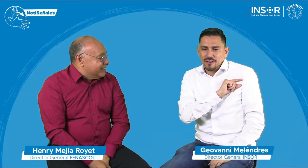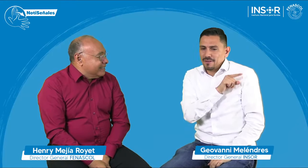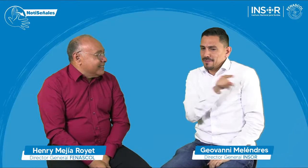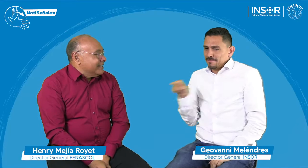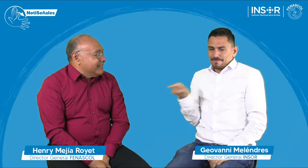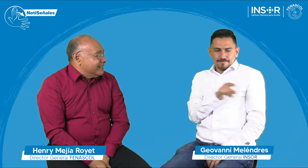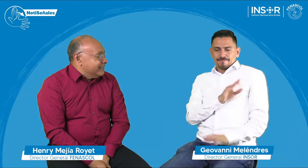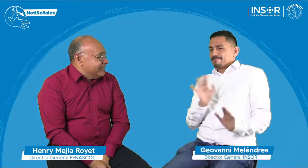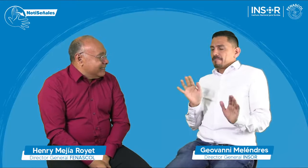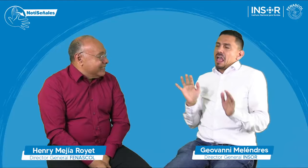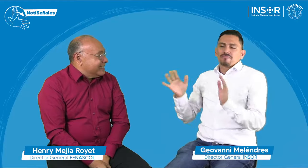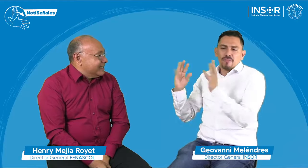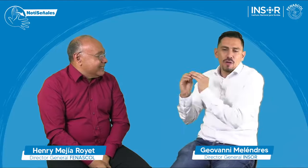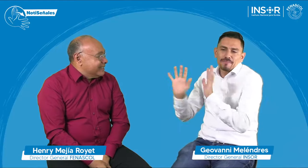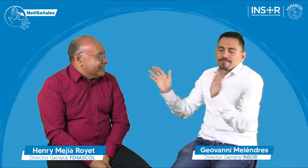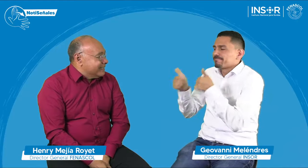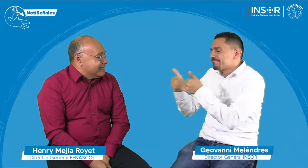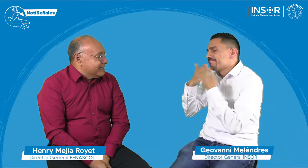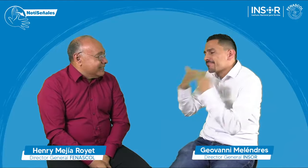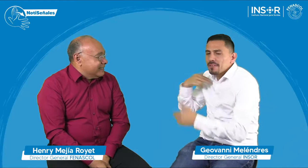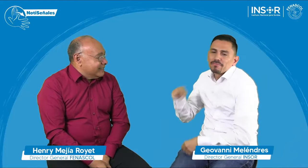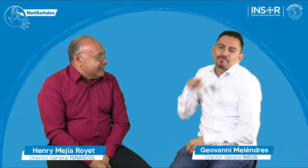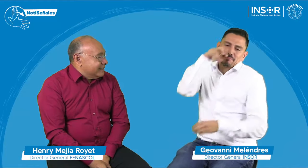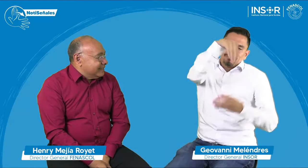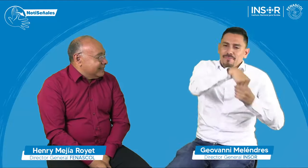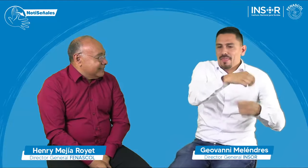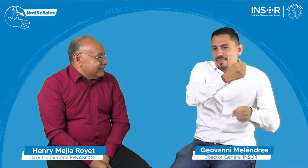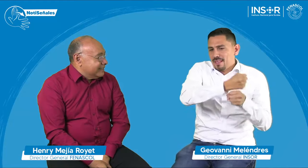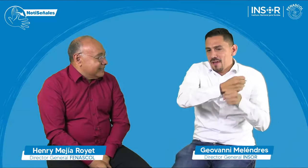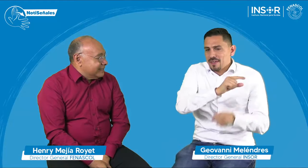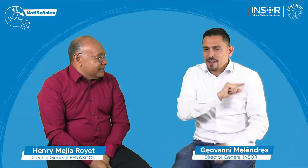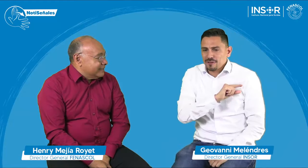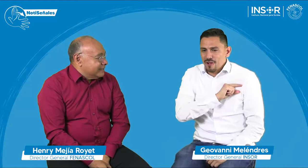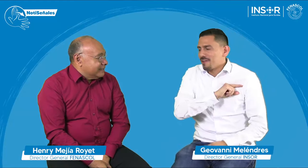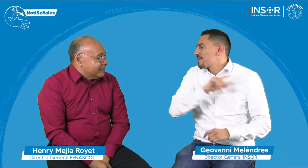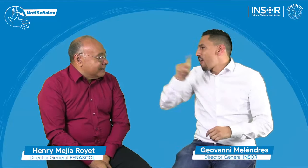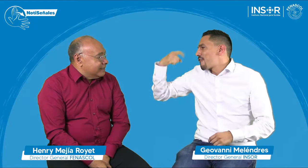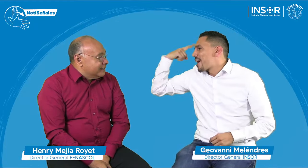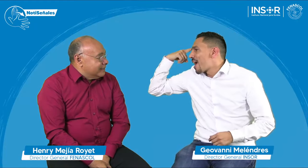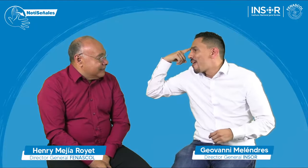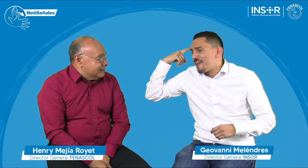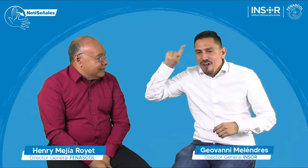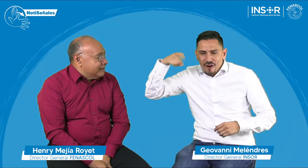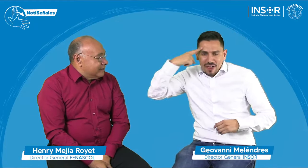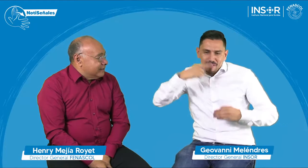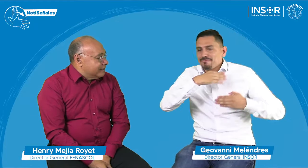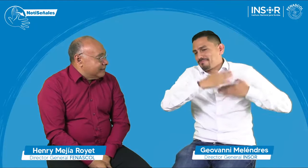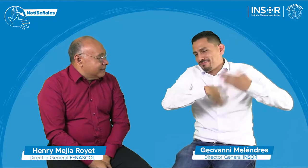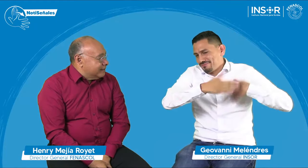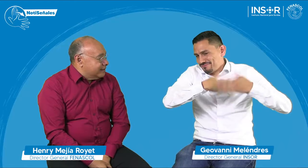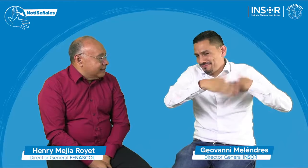y al mismo tiempo pues teníamos esas discusiones pero pues yo también estaba eh tenía el punto de trabajar en INSOR así